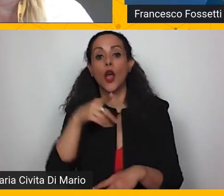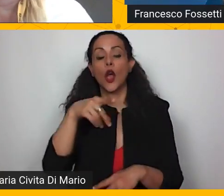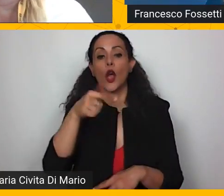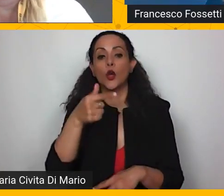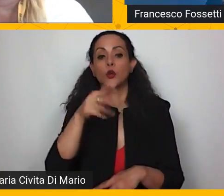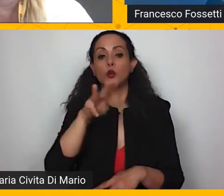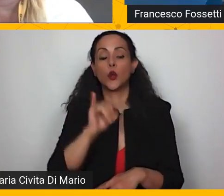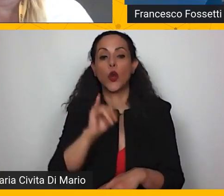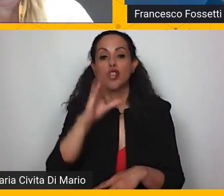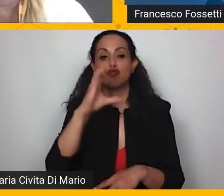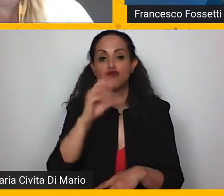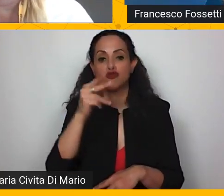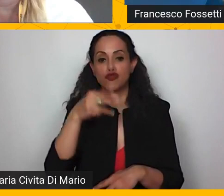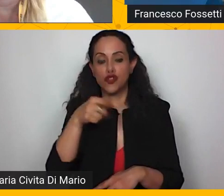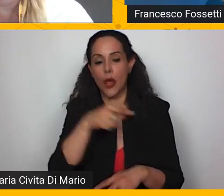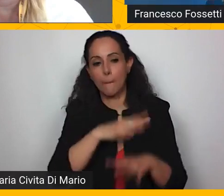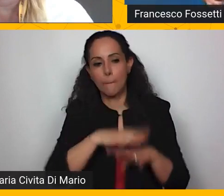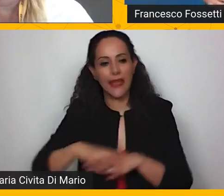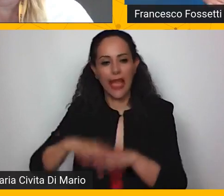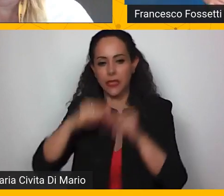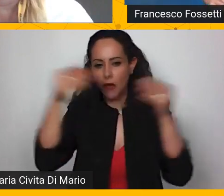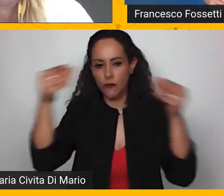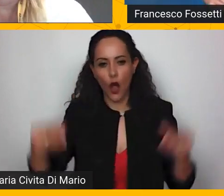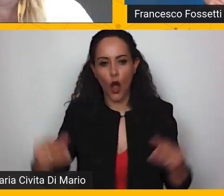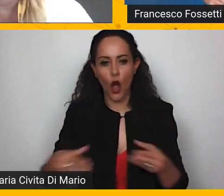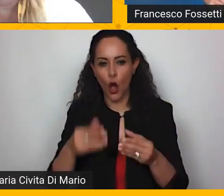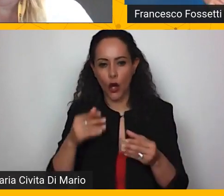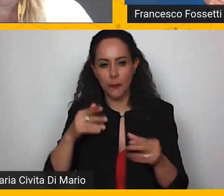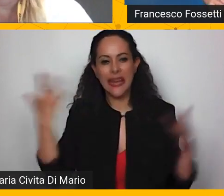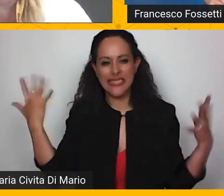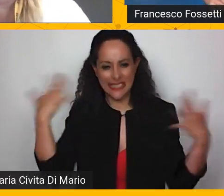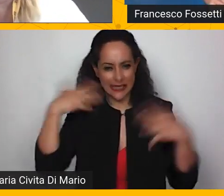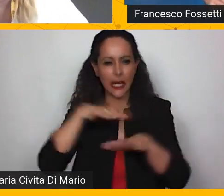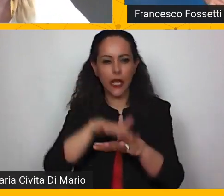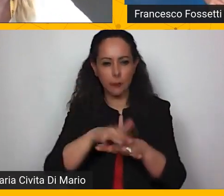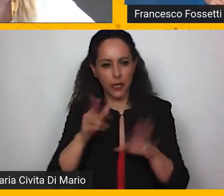osservati su Twitch, Twitch, la piatta una piattaforma di